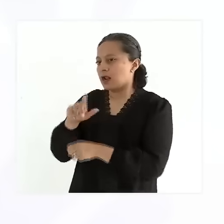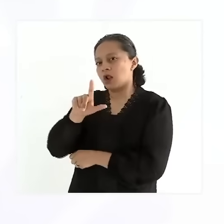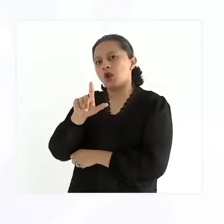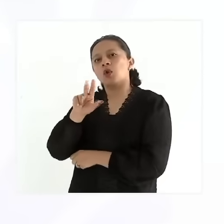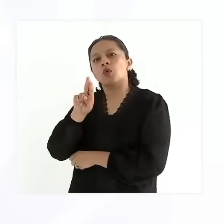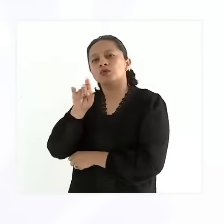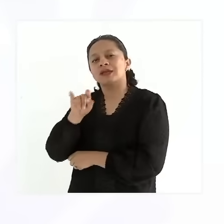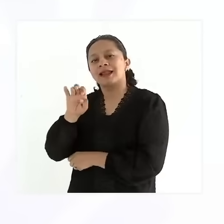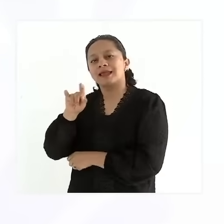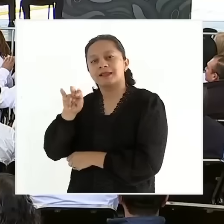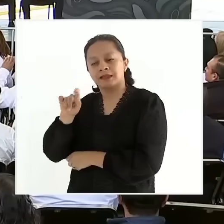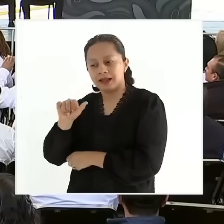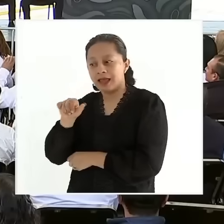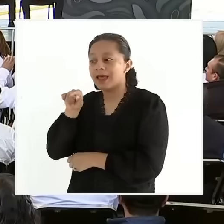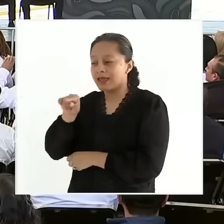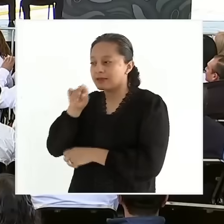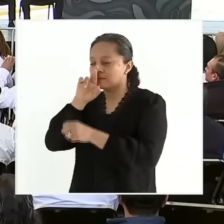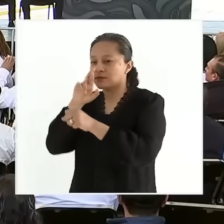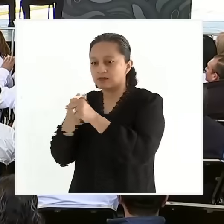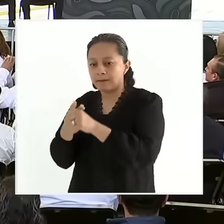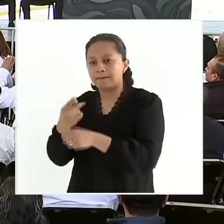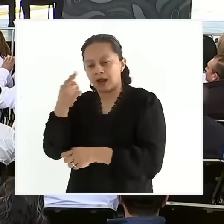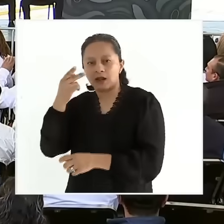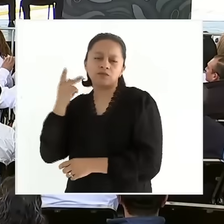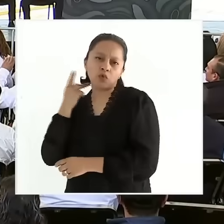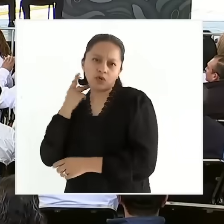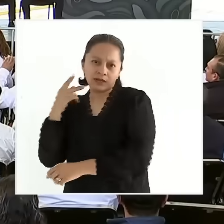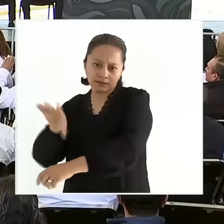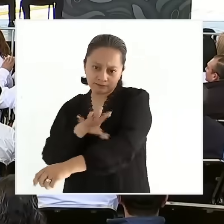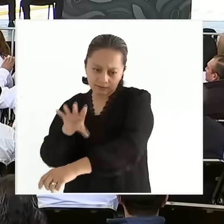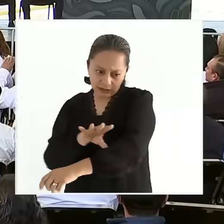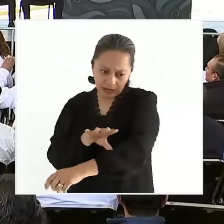quien tiene la gran encomienda de guiar la política energética, le refrendamos nuestro